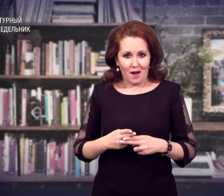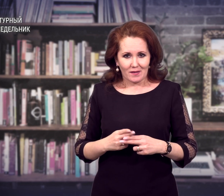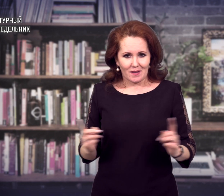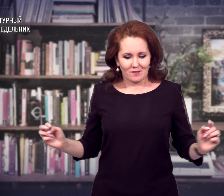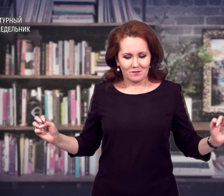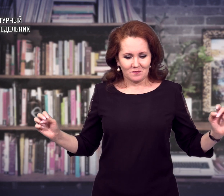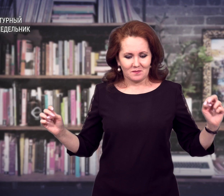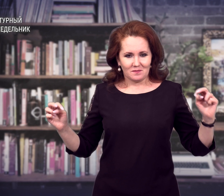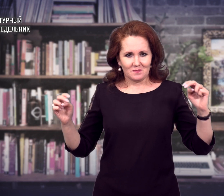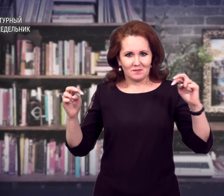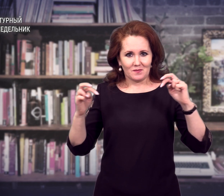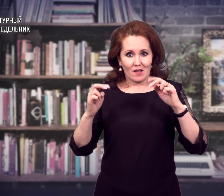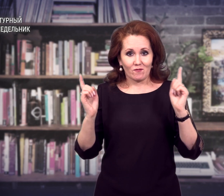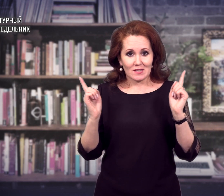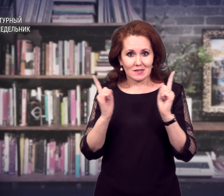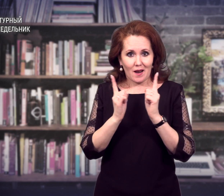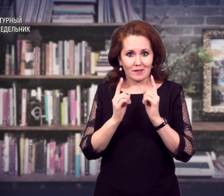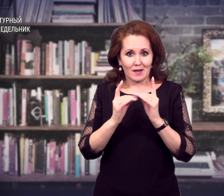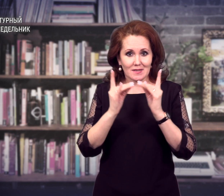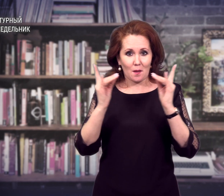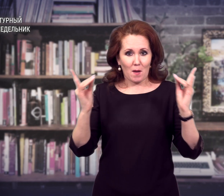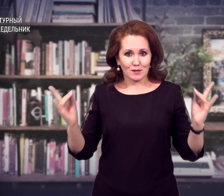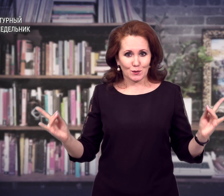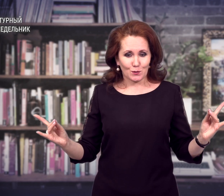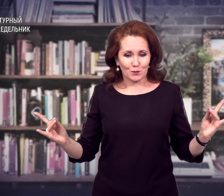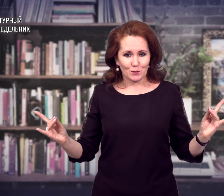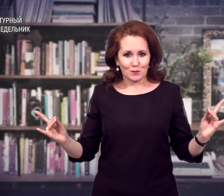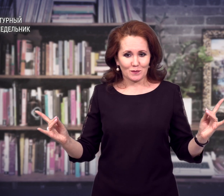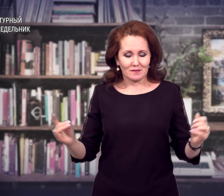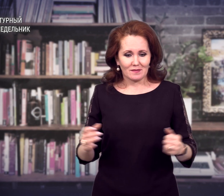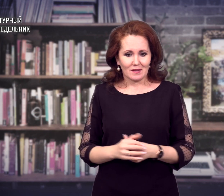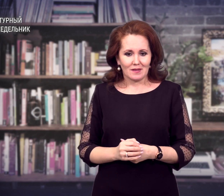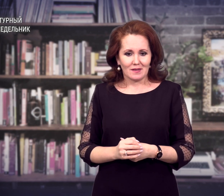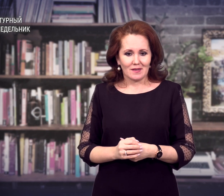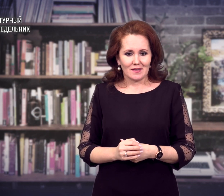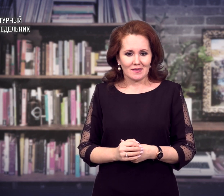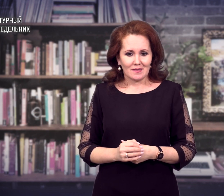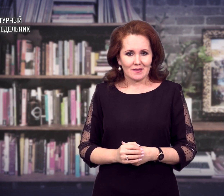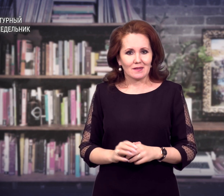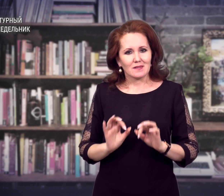Братья шагнули на мост и направились друг другу навстречу.